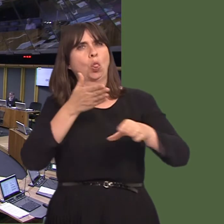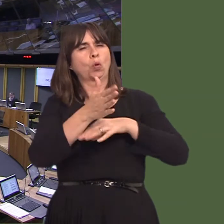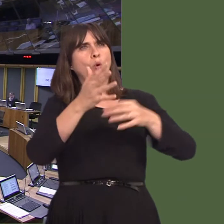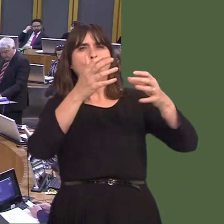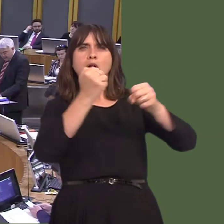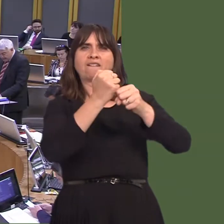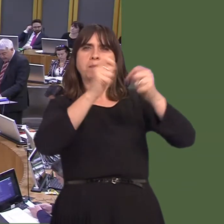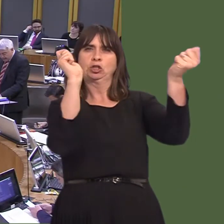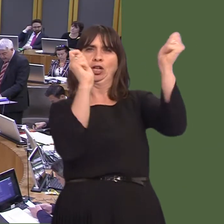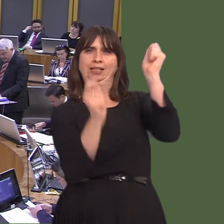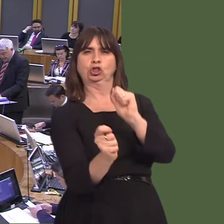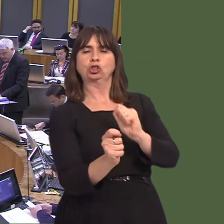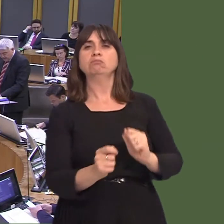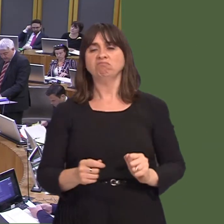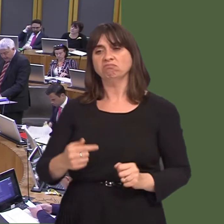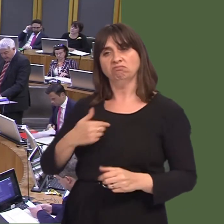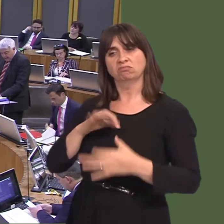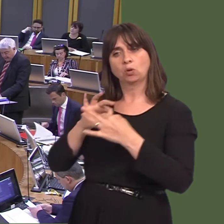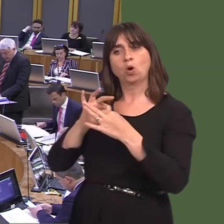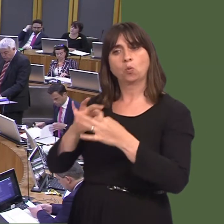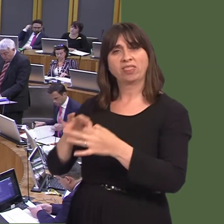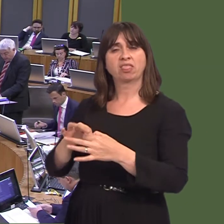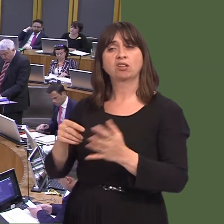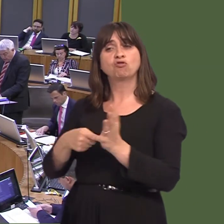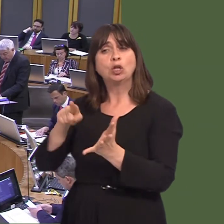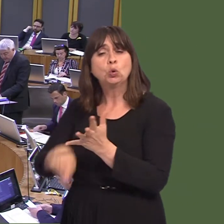gweithio gyda chyflogwyr sector cyhoeddus datganoledig ac undebau llafur trwy gyngor